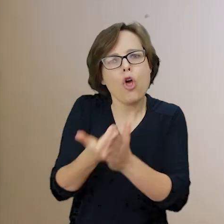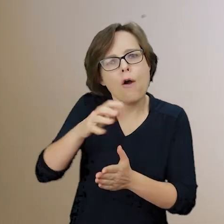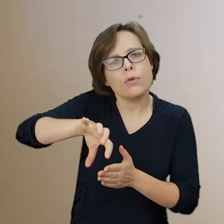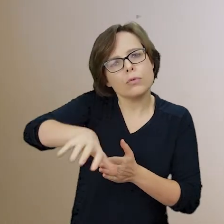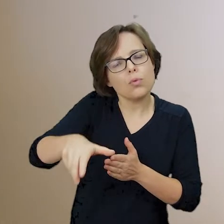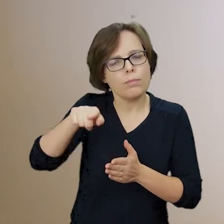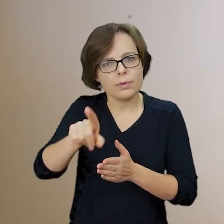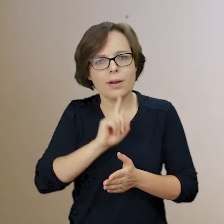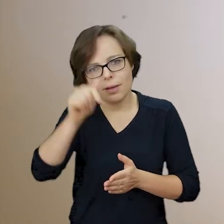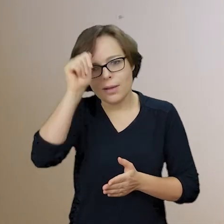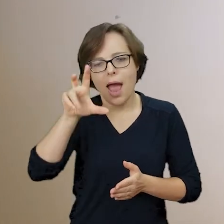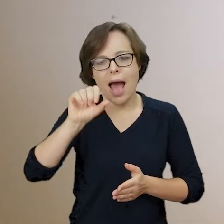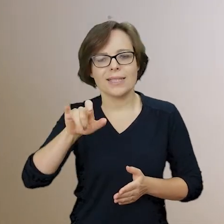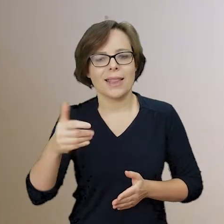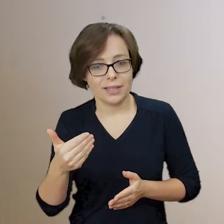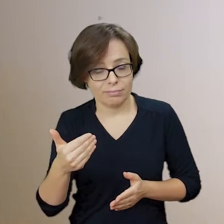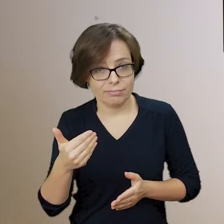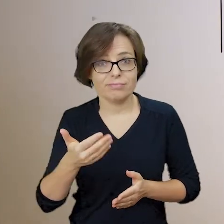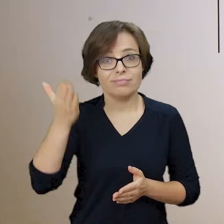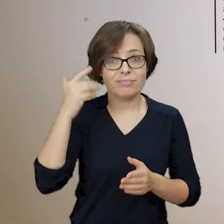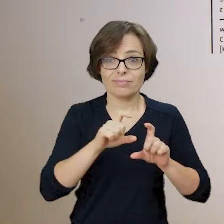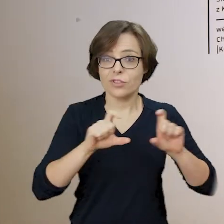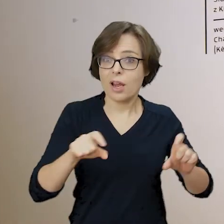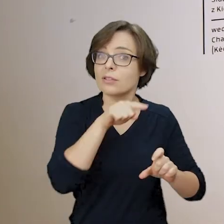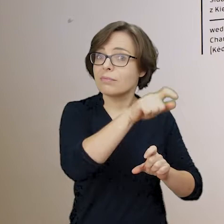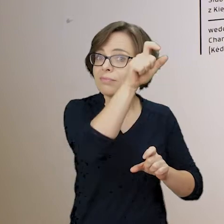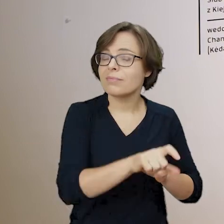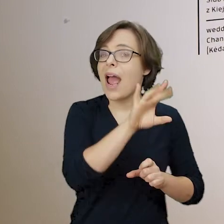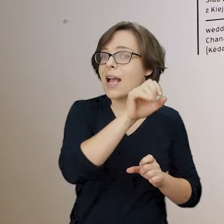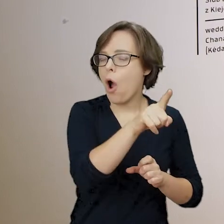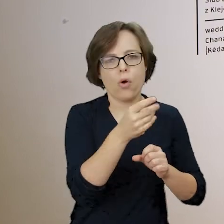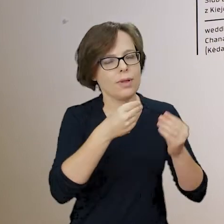zwany chasydyzmem, za którego zwalczenie Gaon jest najbardziej znany w dzisiejszych czasach.